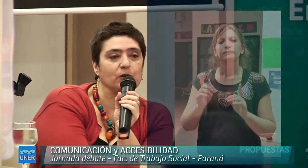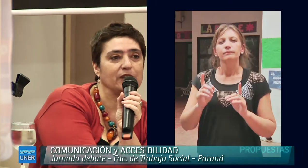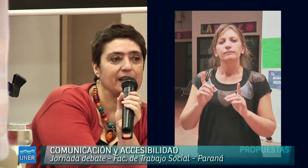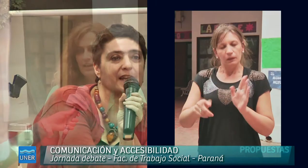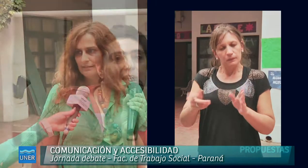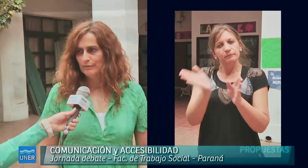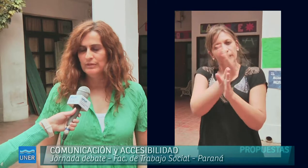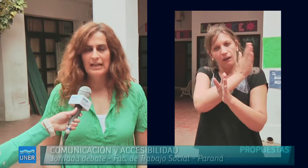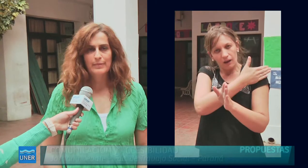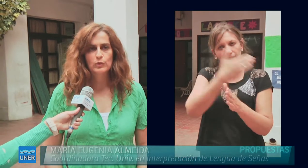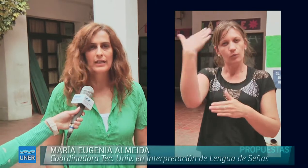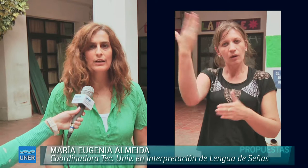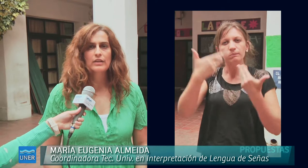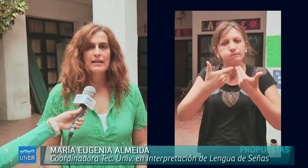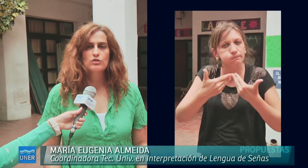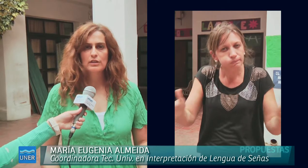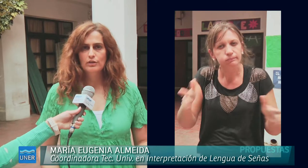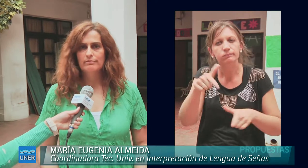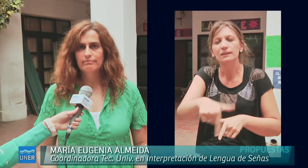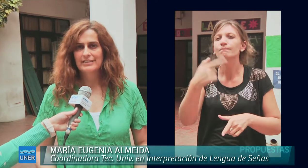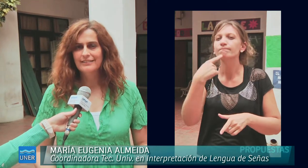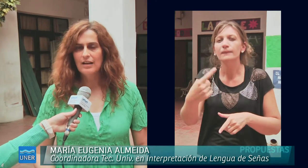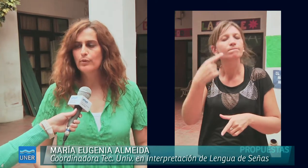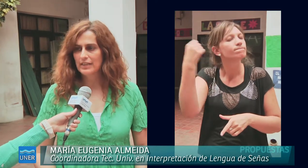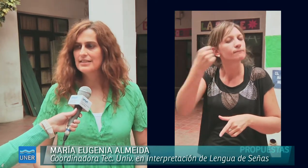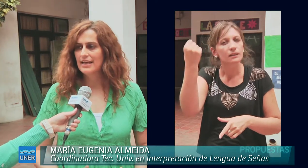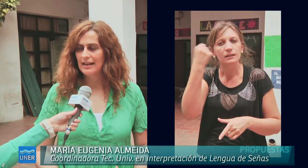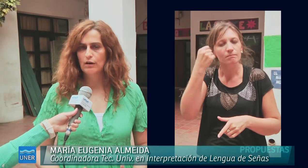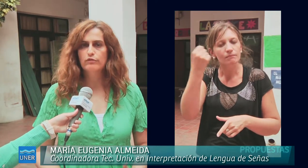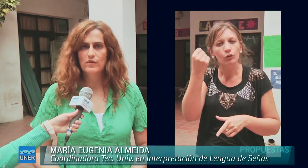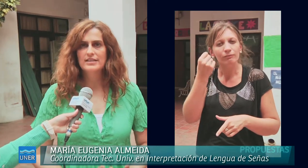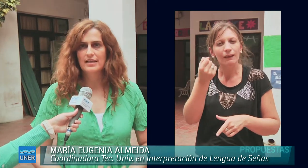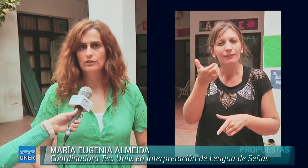Como decía en la apertura de la Jornada, yo le doy central importancia a la confluencia